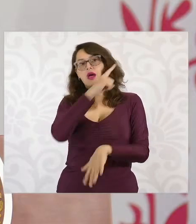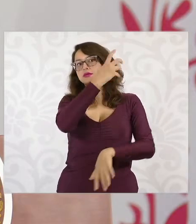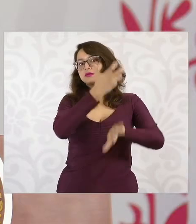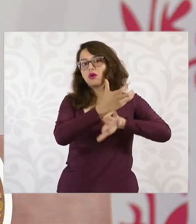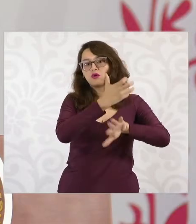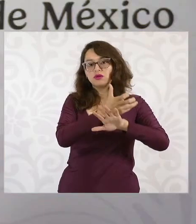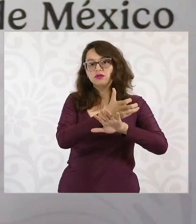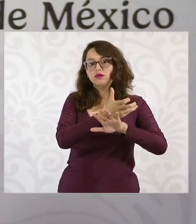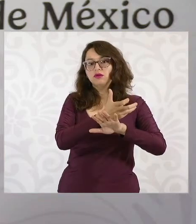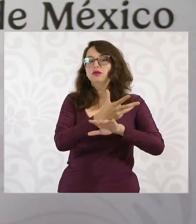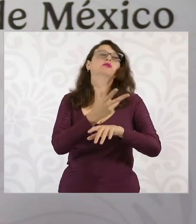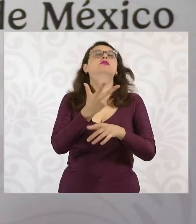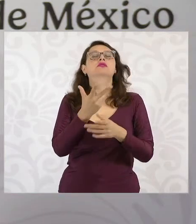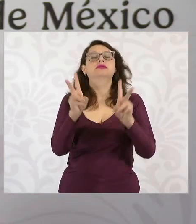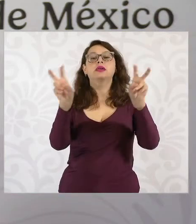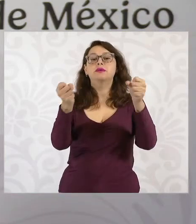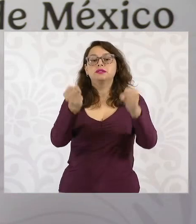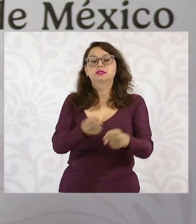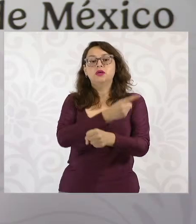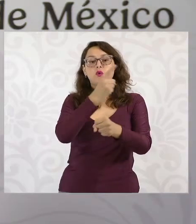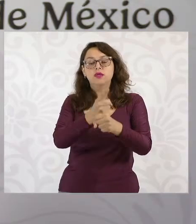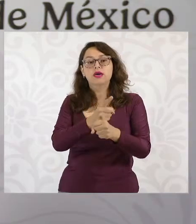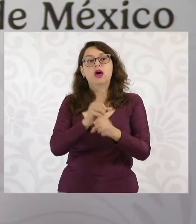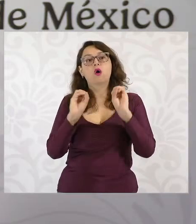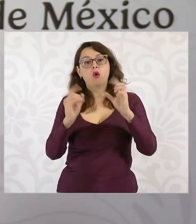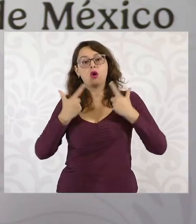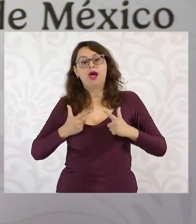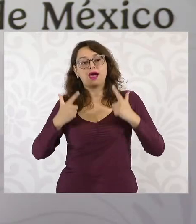que se dedican a labores de seguridad o de las agencias de estadounidenses que están